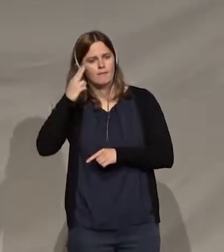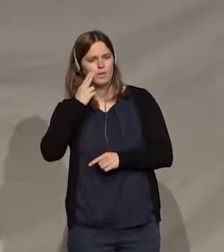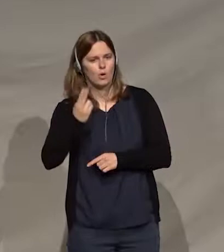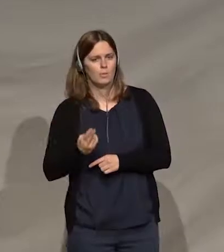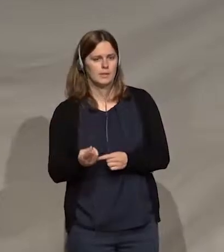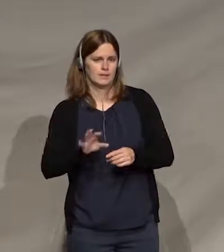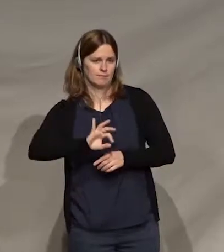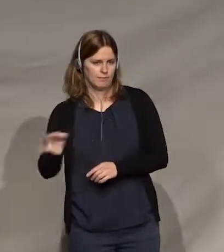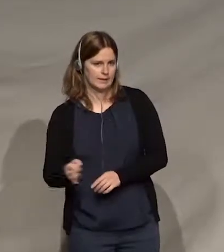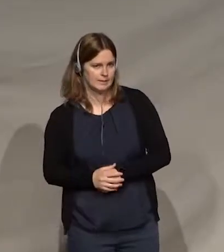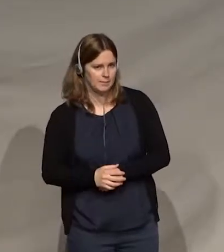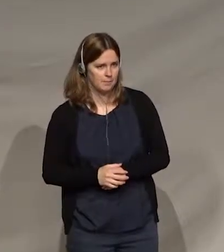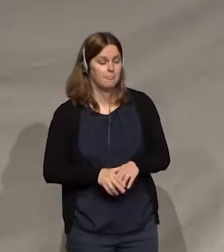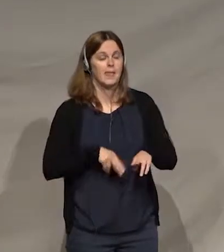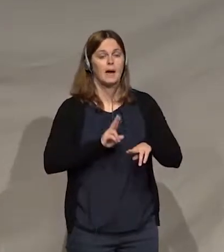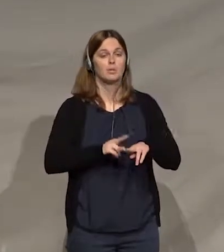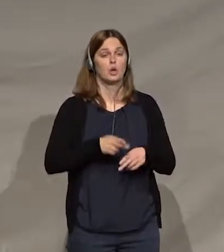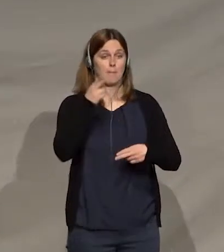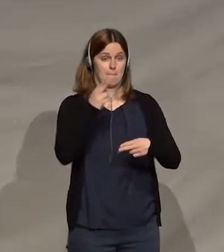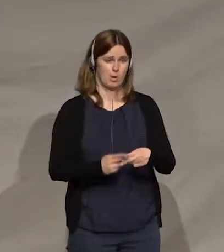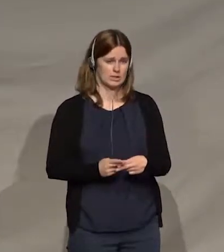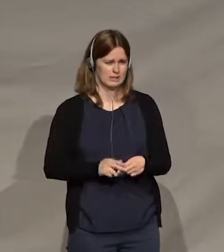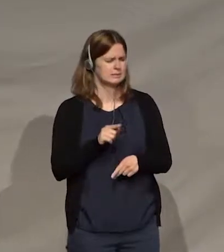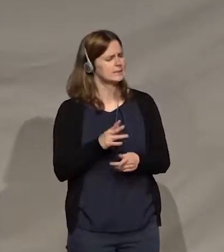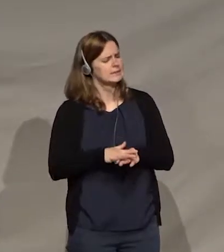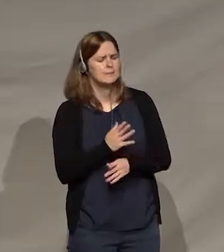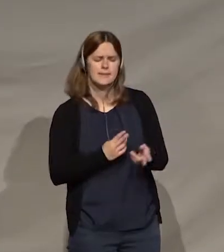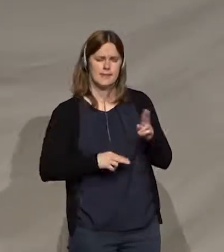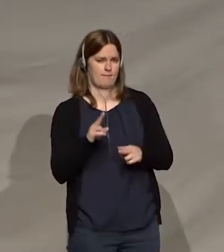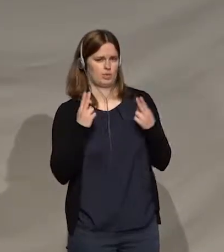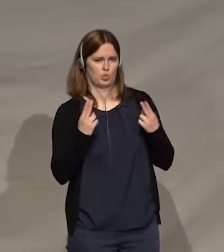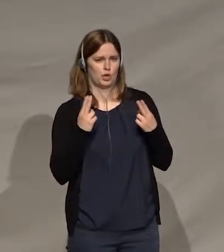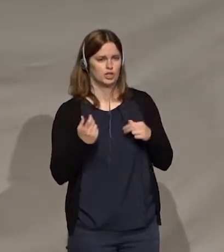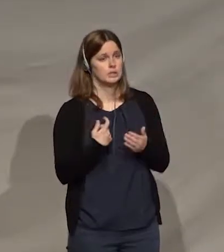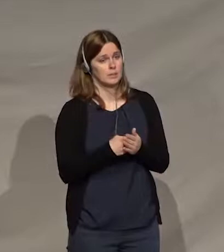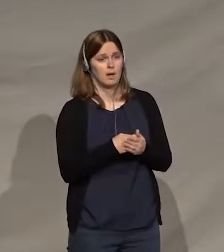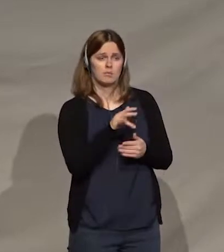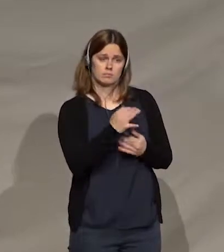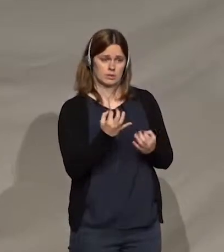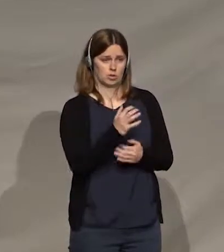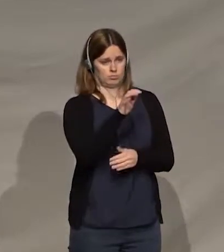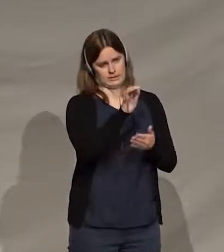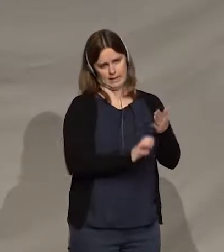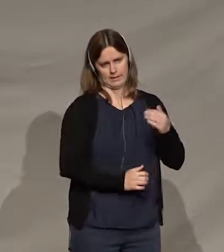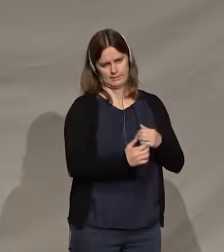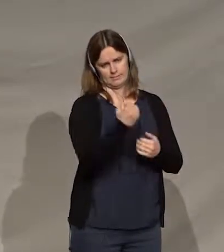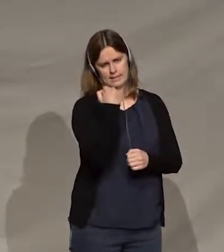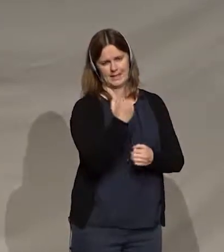Tohle je zřejmě to nejdůležitější, co nabízíme. Říkáme tomu „postup pro přístupnost“. Tím můžete zpřístupnit náročné dokumenty,